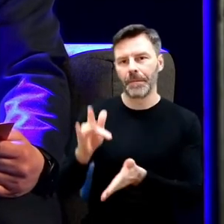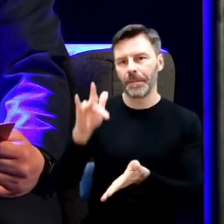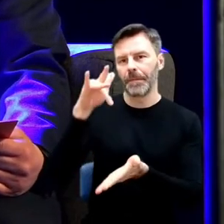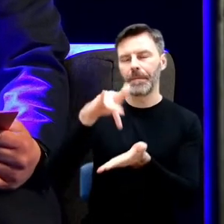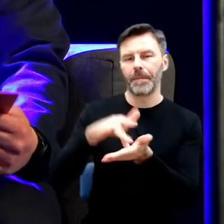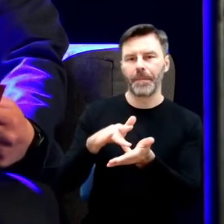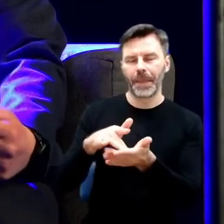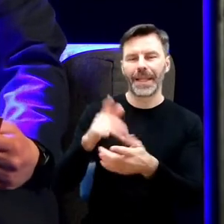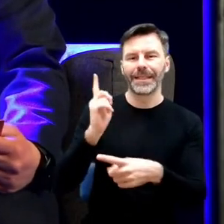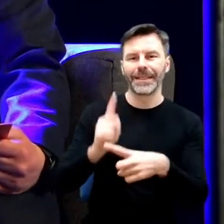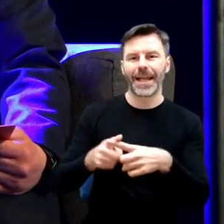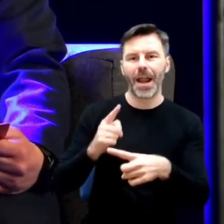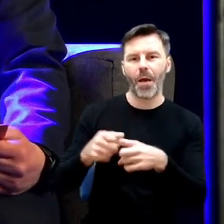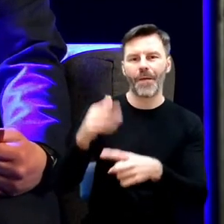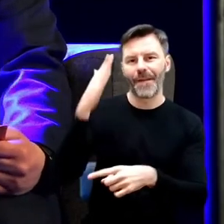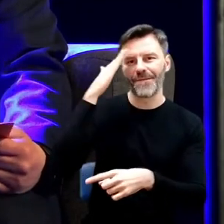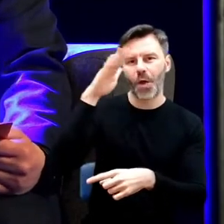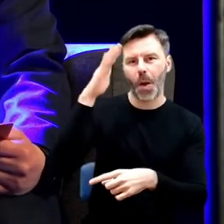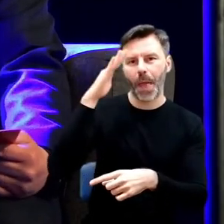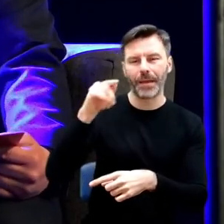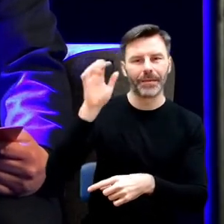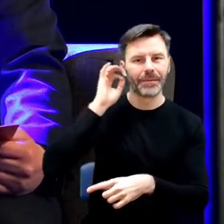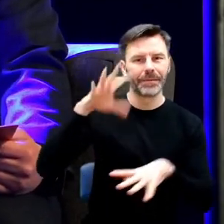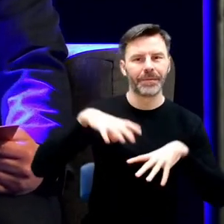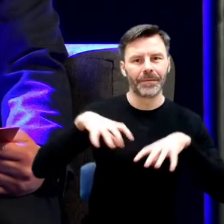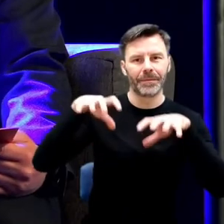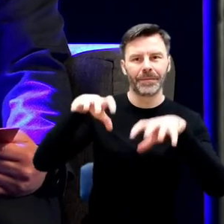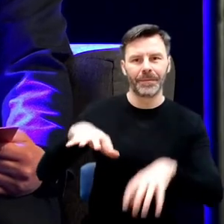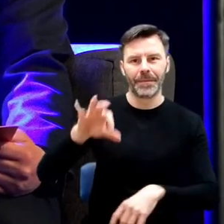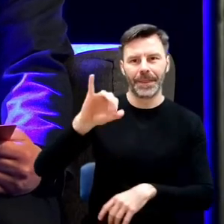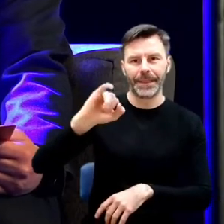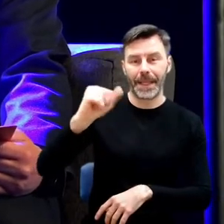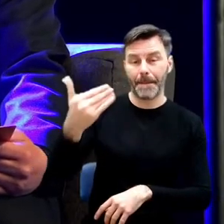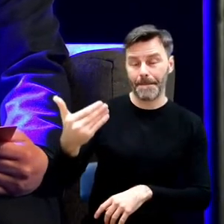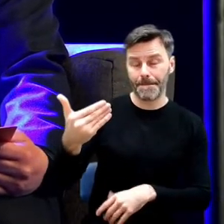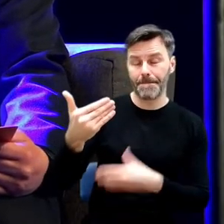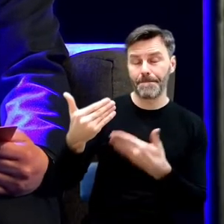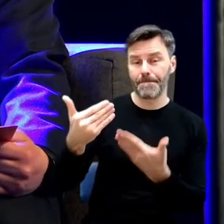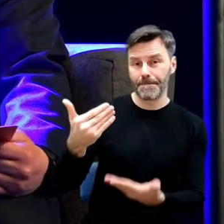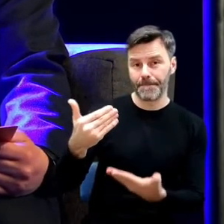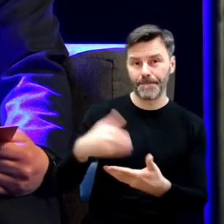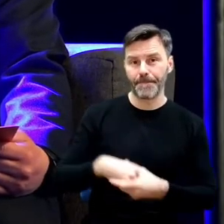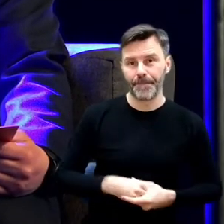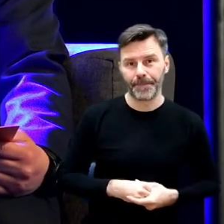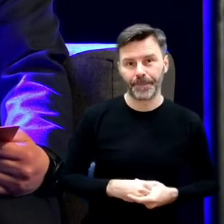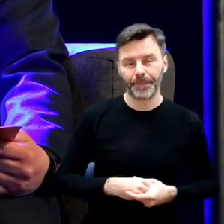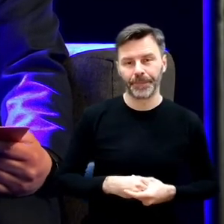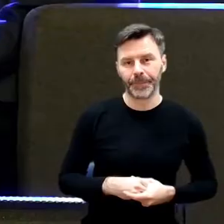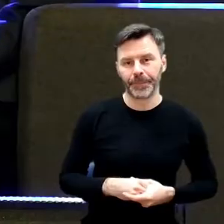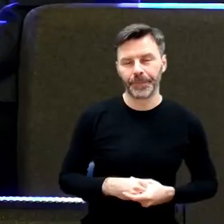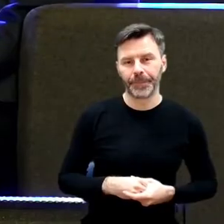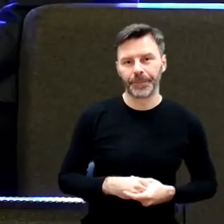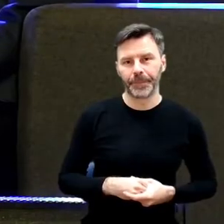która też jest pionierska, bo właśnie tutaj mamy przyjemność gościć przedstawiciela z pierwszej w Polsce